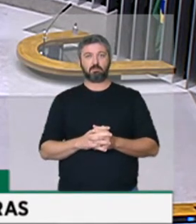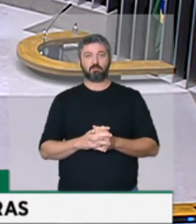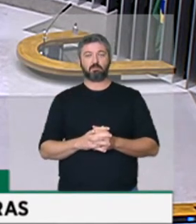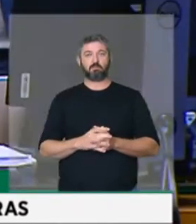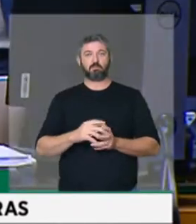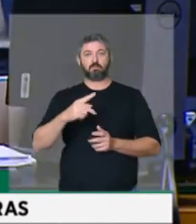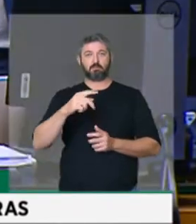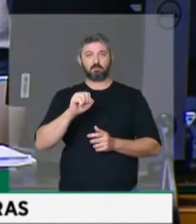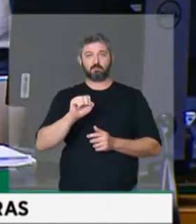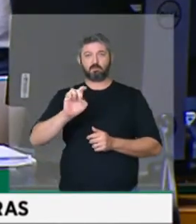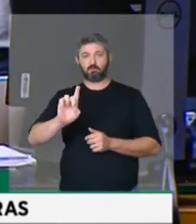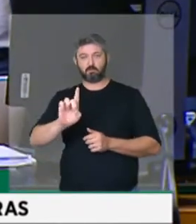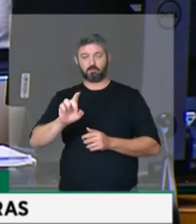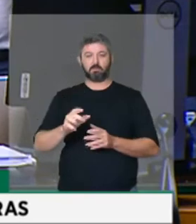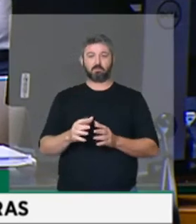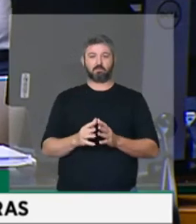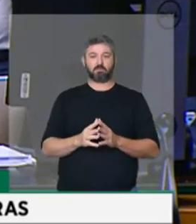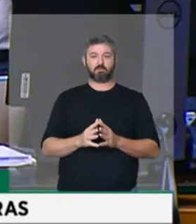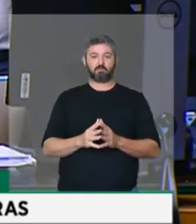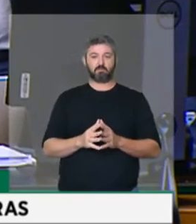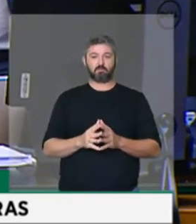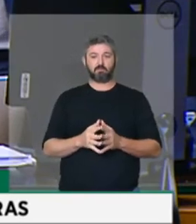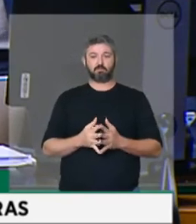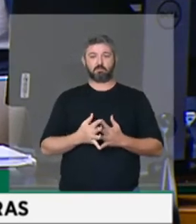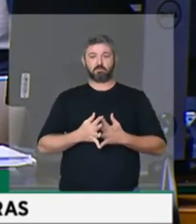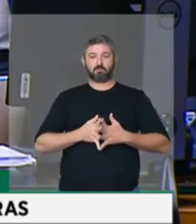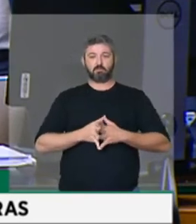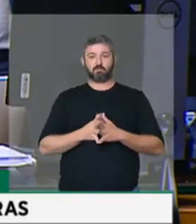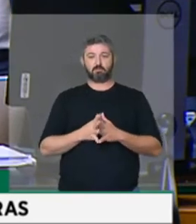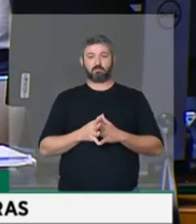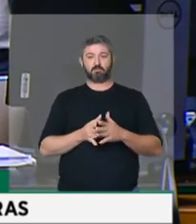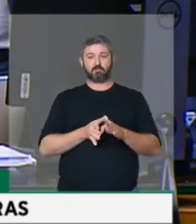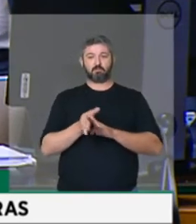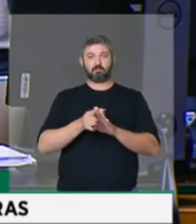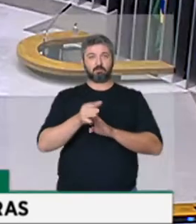BOHN GASS. COMO ORIENTA O PL? -- [DEPUTADO]: PL ORIENTA SIM. -- [PRESIDENTE]: COMO